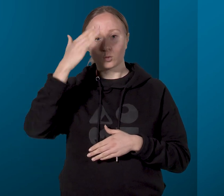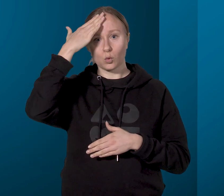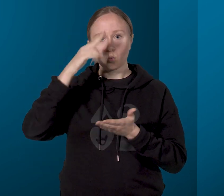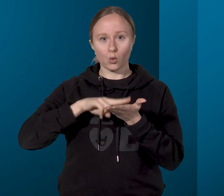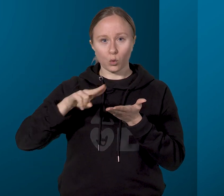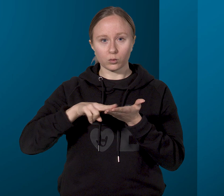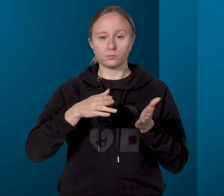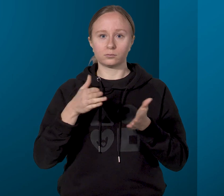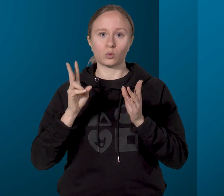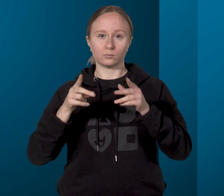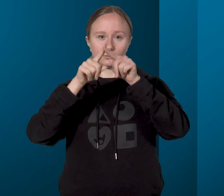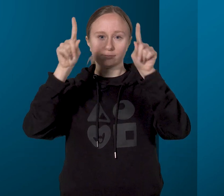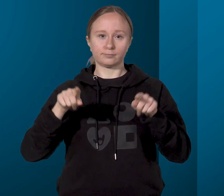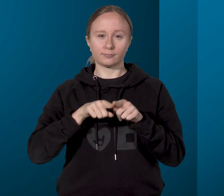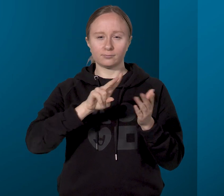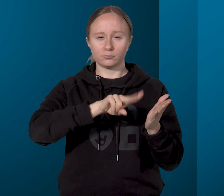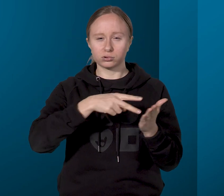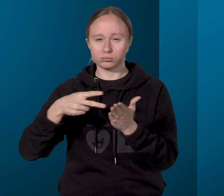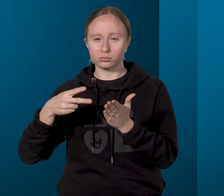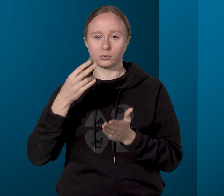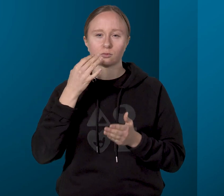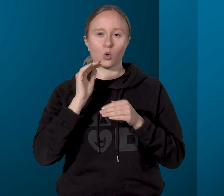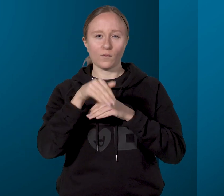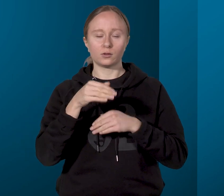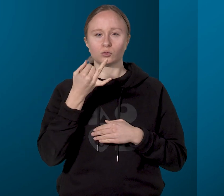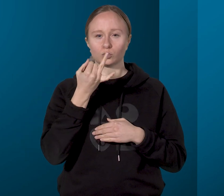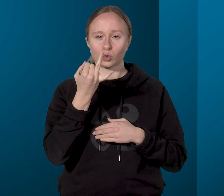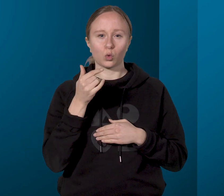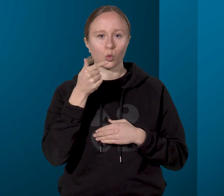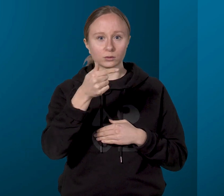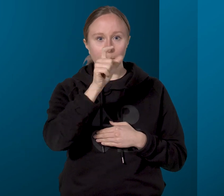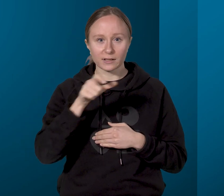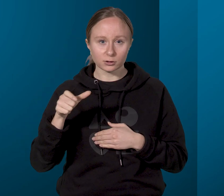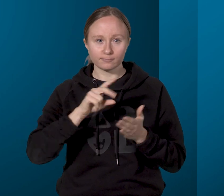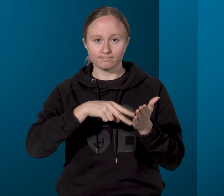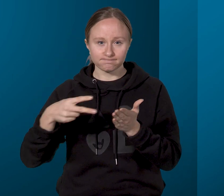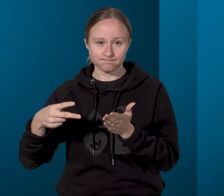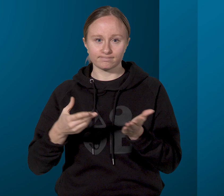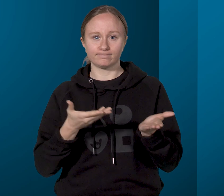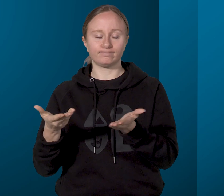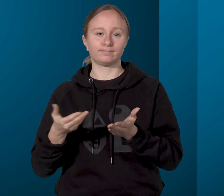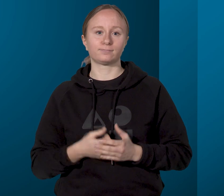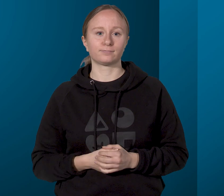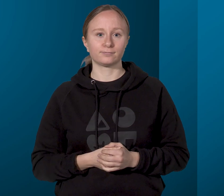där över 150 personer samlades, samt med en petition som signerades av - över 7000 personer.